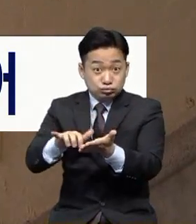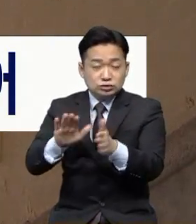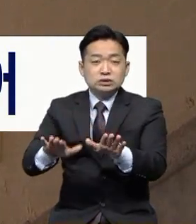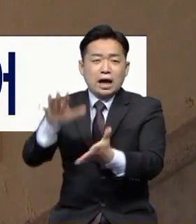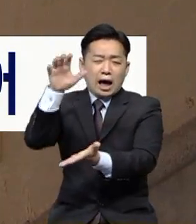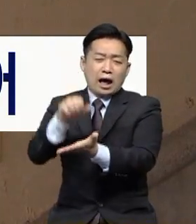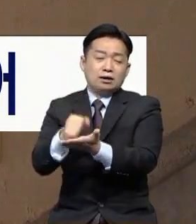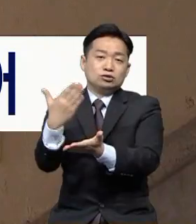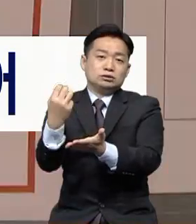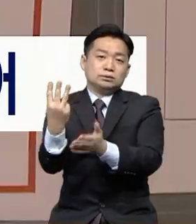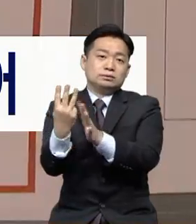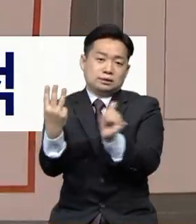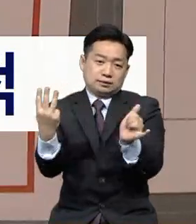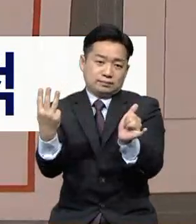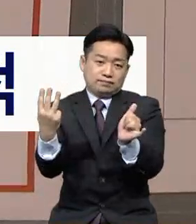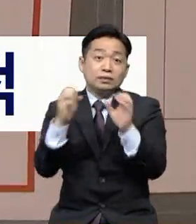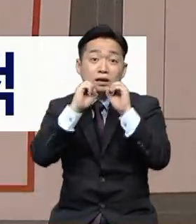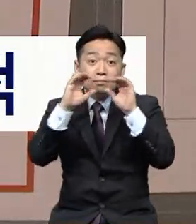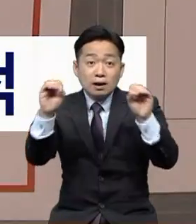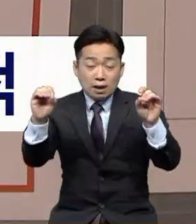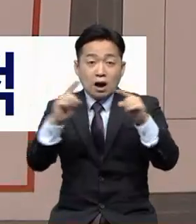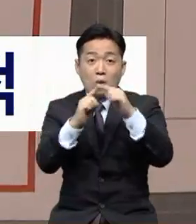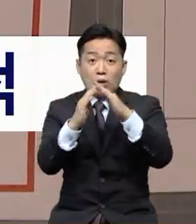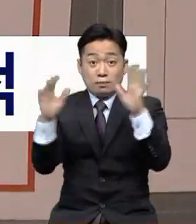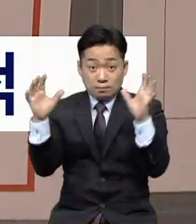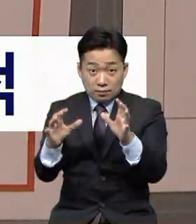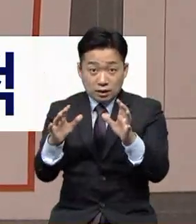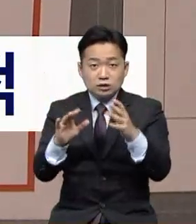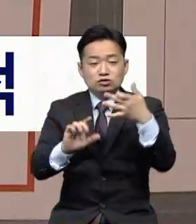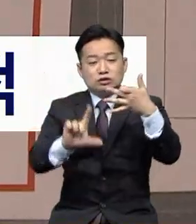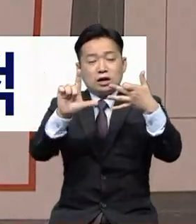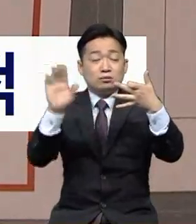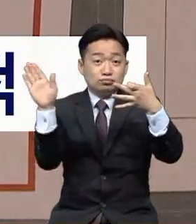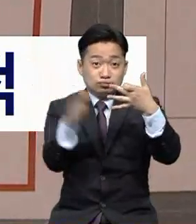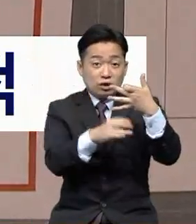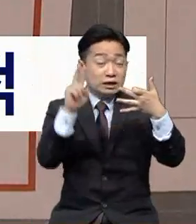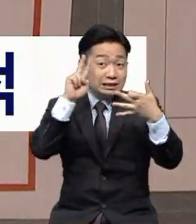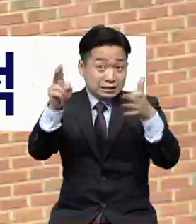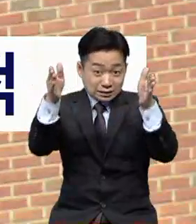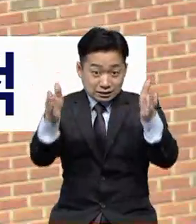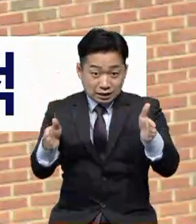선교 캠프는 지난달 19일부터 이틀간 열렸는데 참가자들이 여러 지역으로